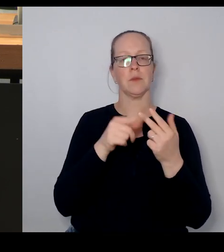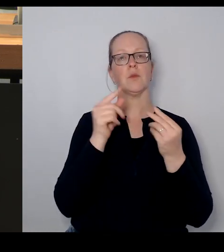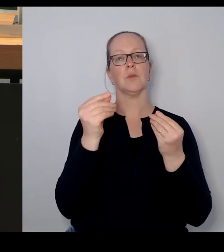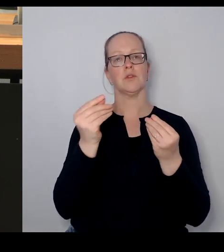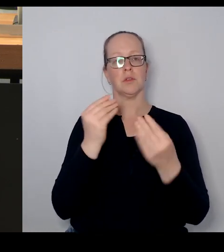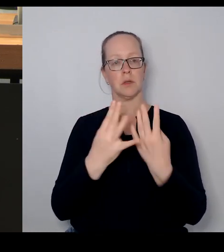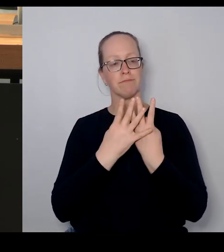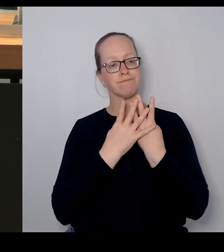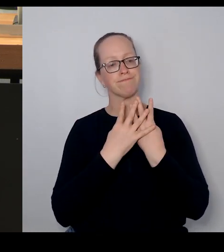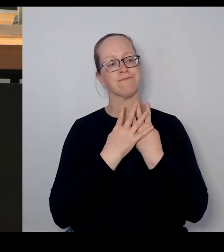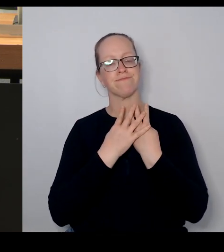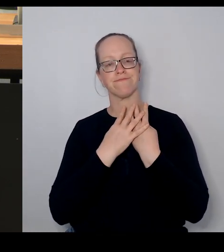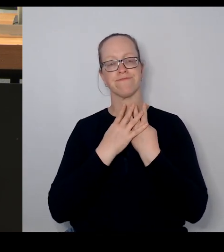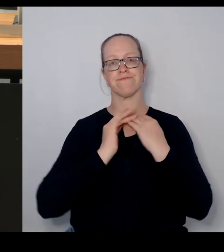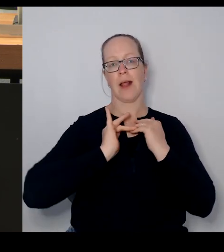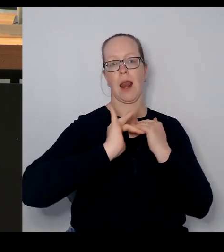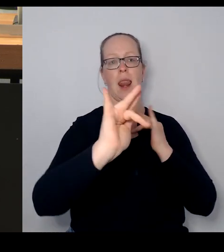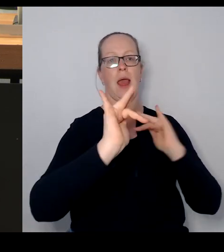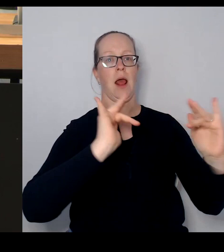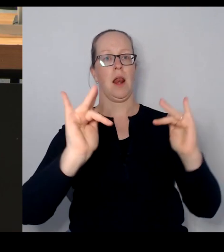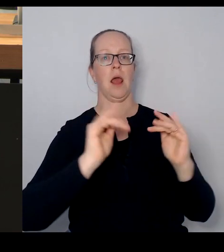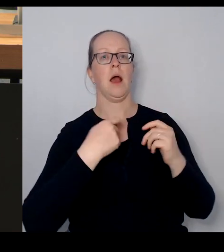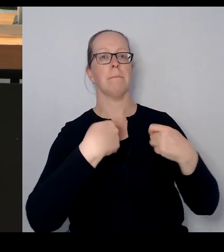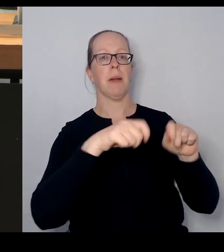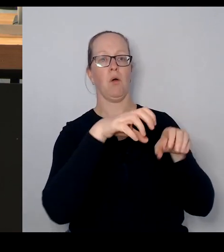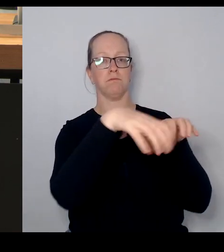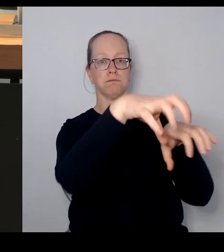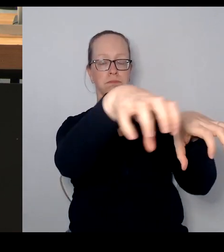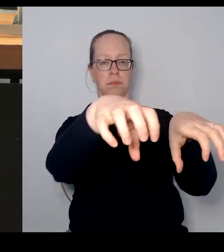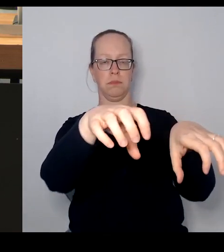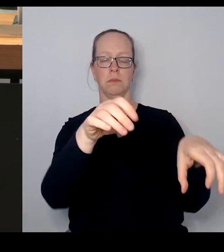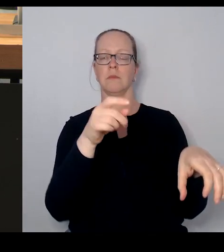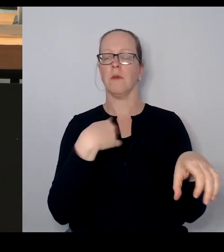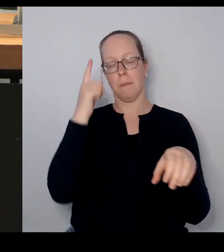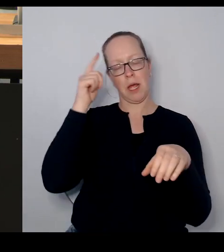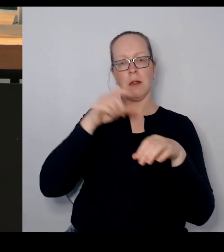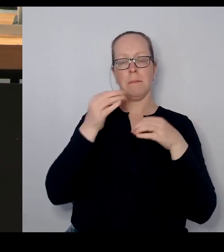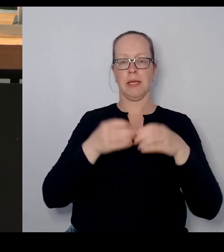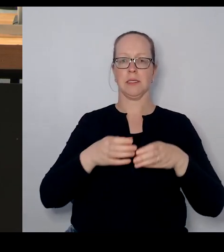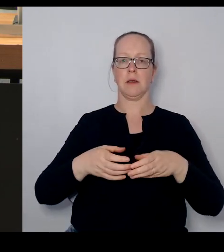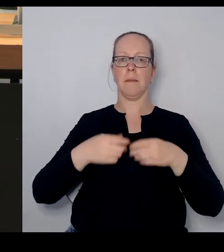auch in Biesdorf. Der Kollege Greff ist ja hier hauptsächlich Vertreter. Für Biesdorf habe ich heute gelernt